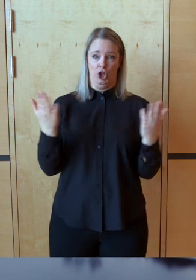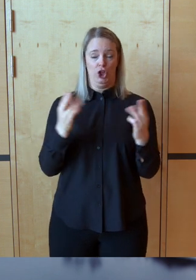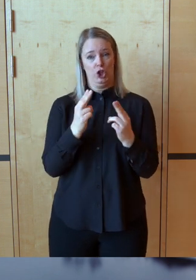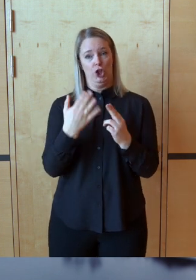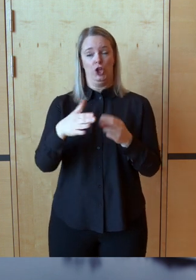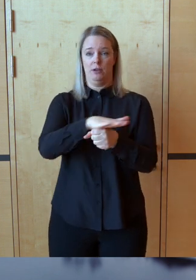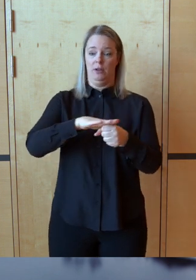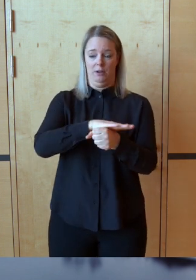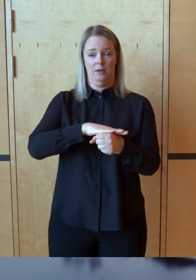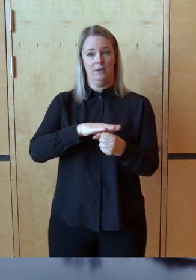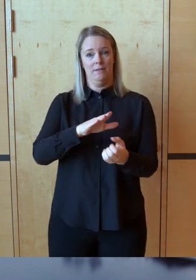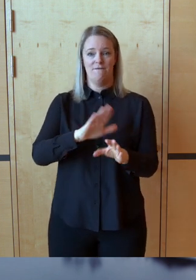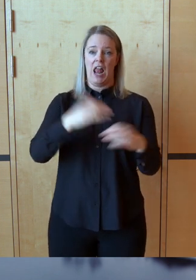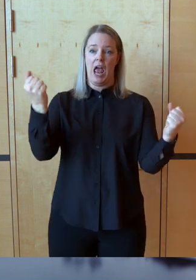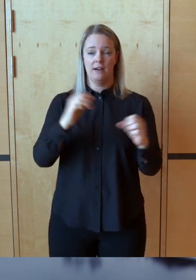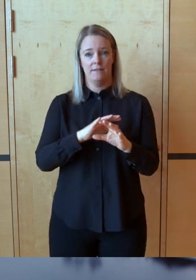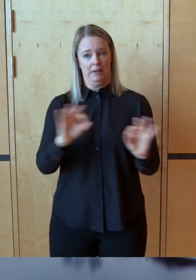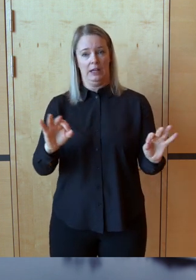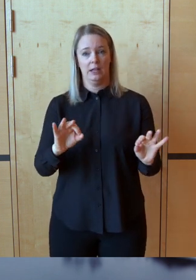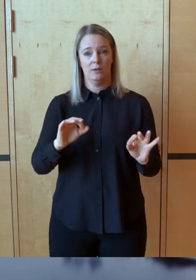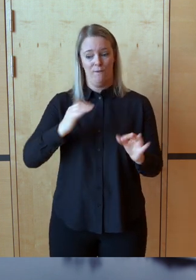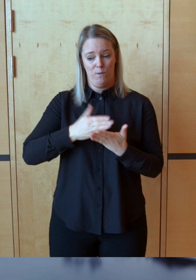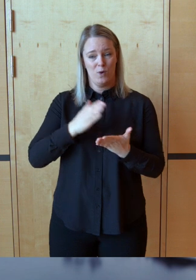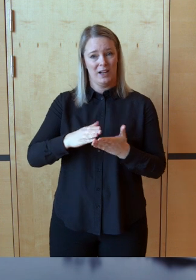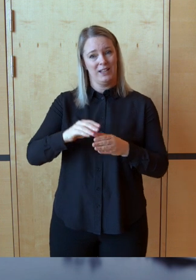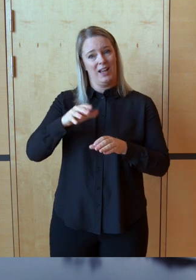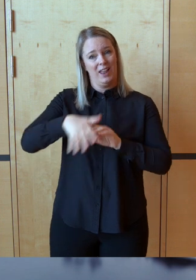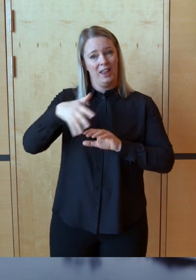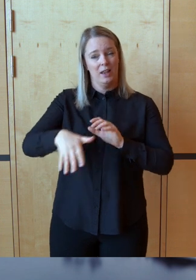Olsson låter Räddningstjänsten Hålla Göra sina övningar och